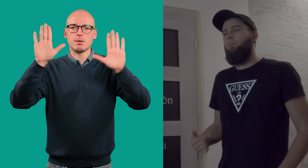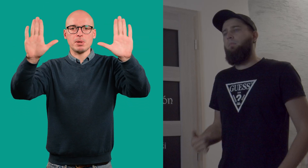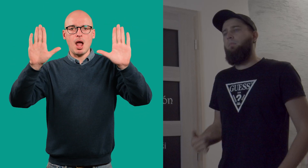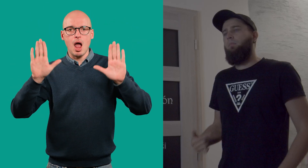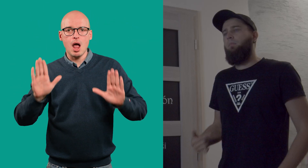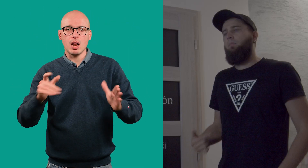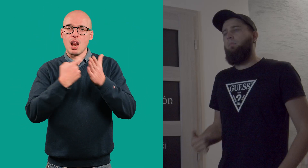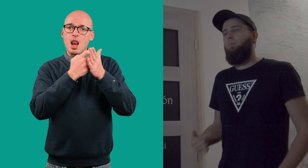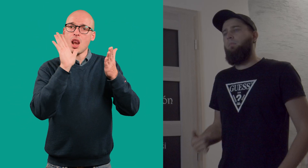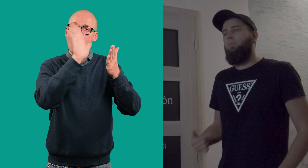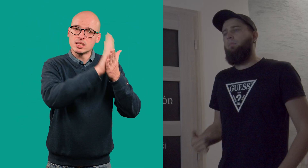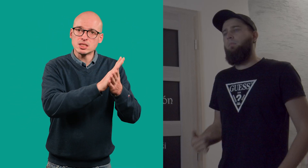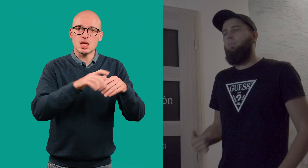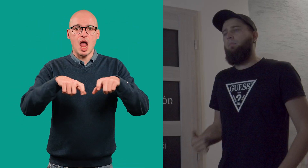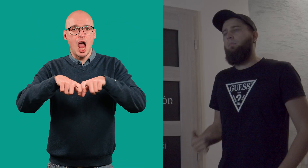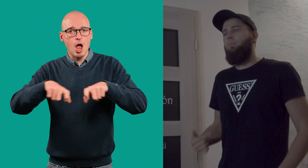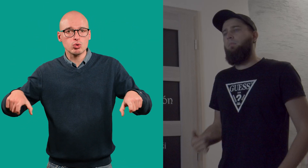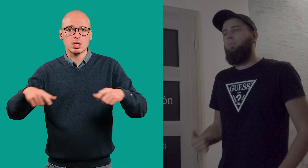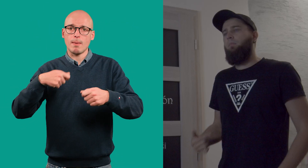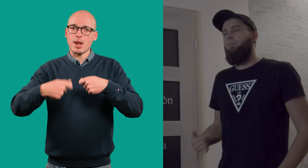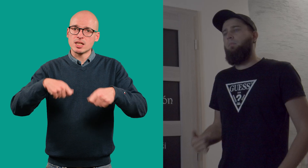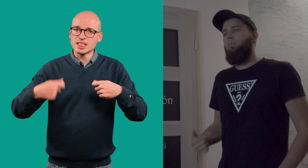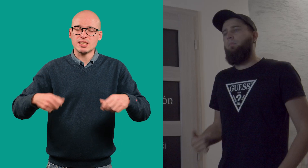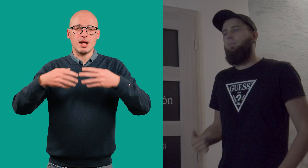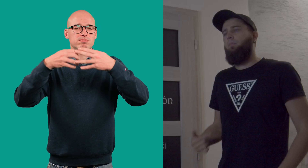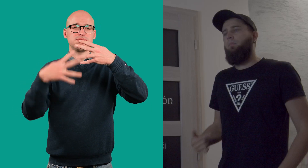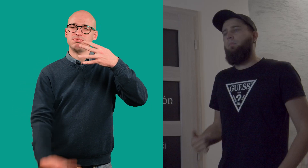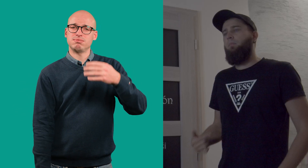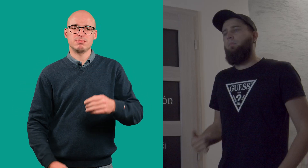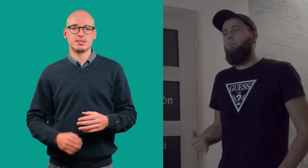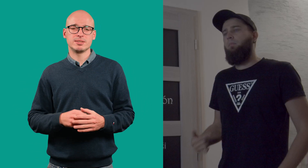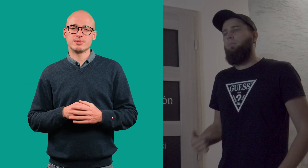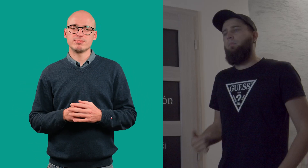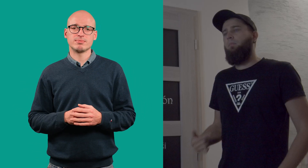behang, op glas, hout, plastic enzovoort. Dat doet hij allemaal.